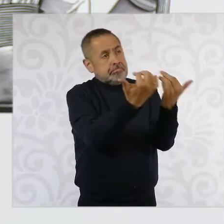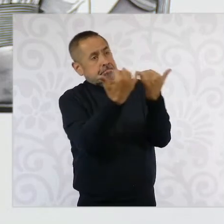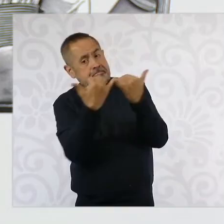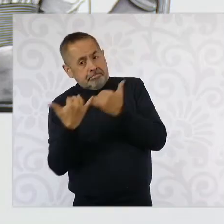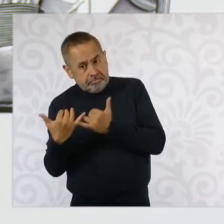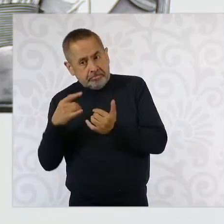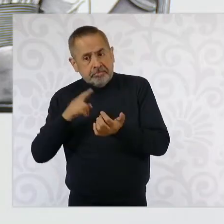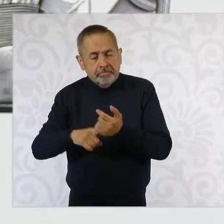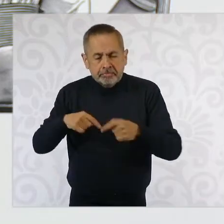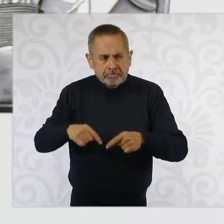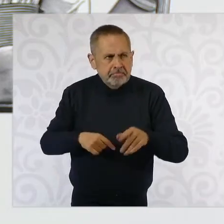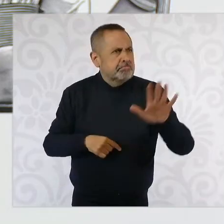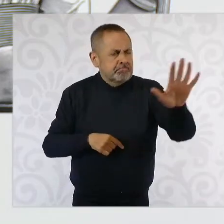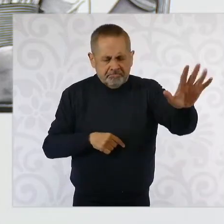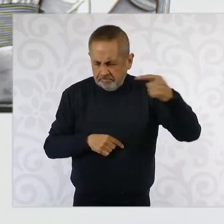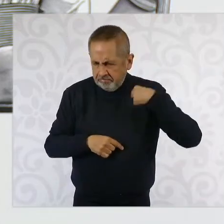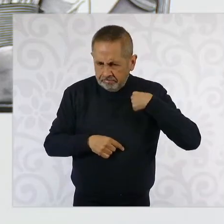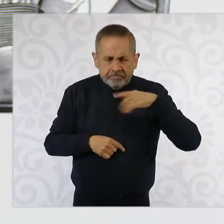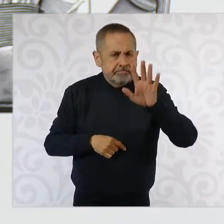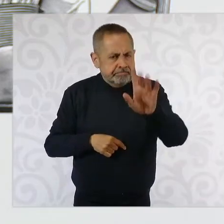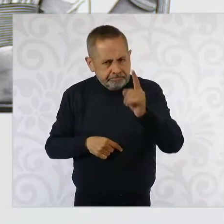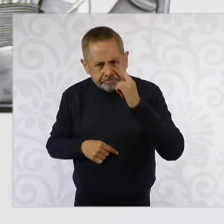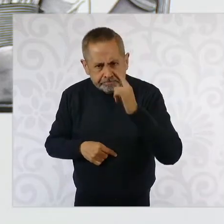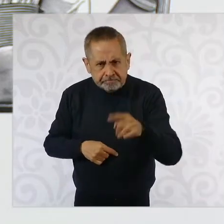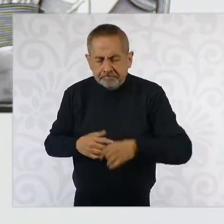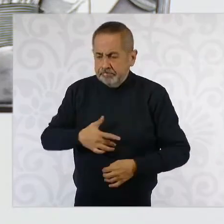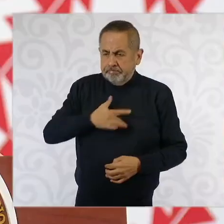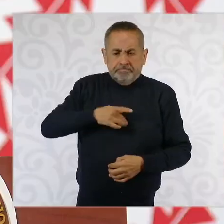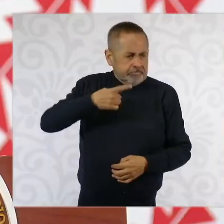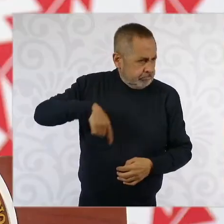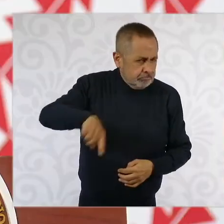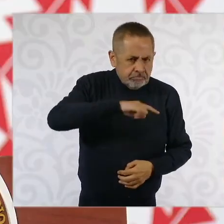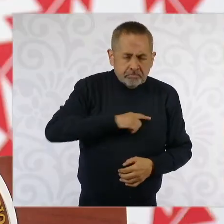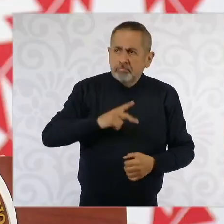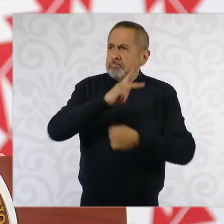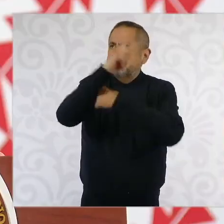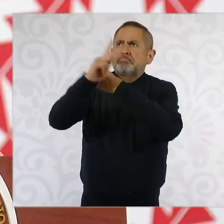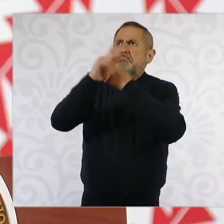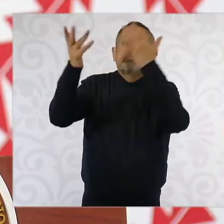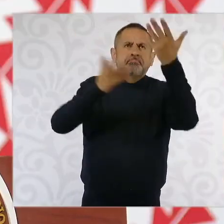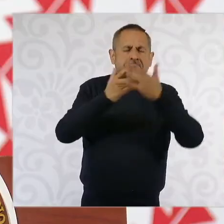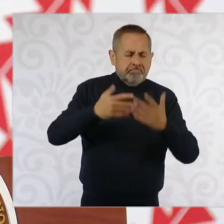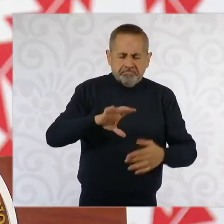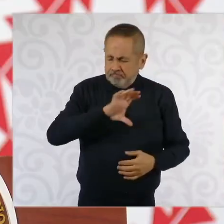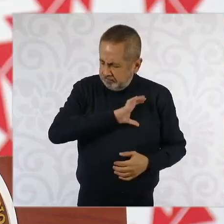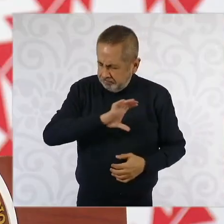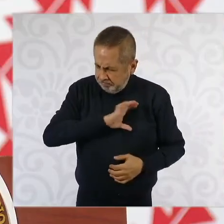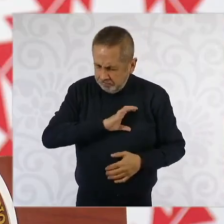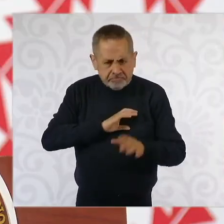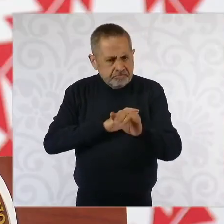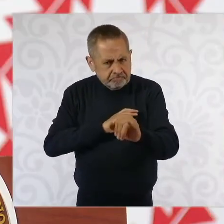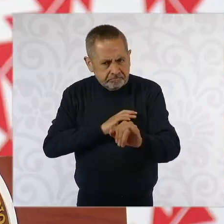es que si bien México es solidario generoso con todas las nacionalidades nosotros pedimos que